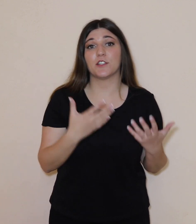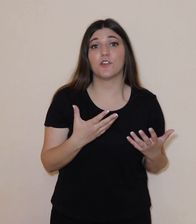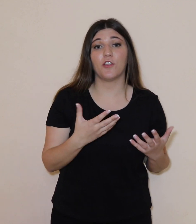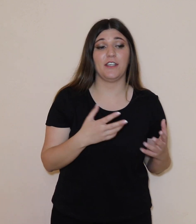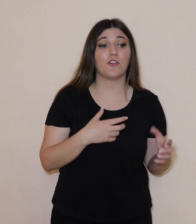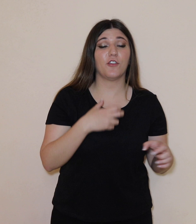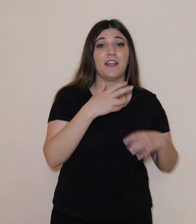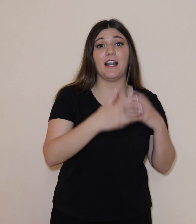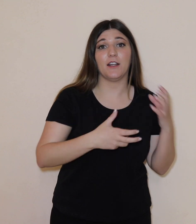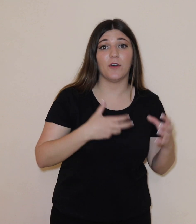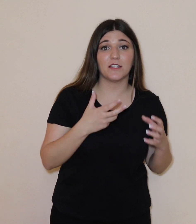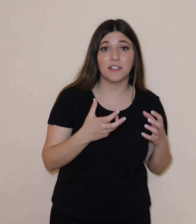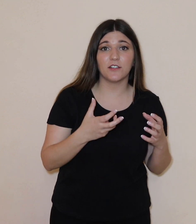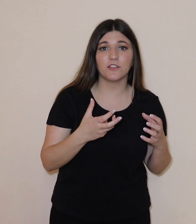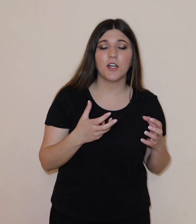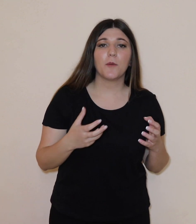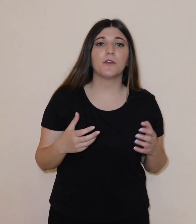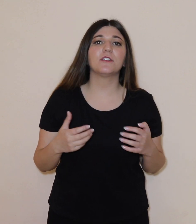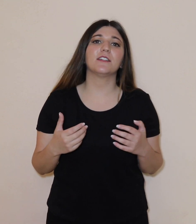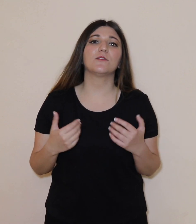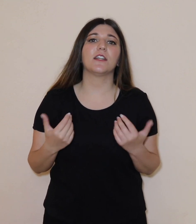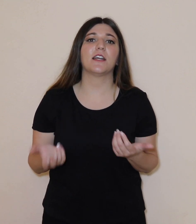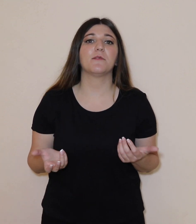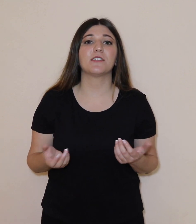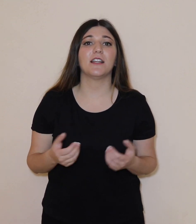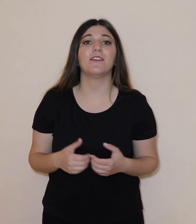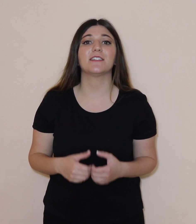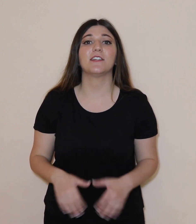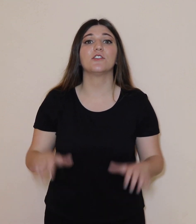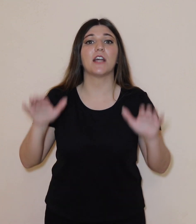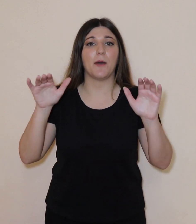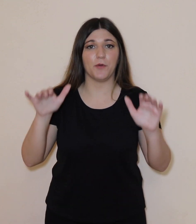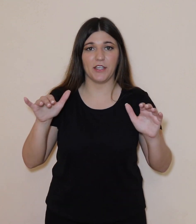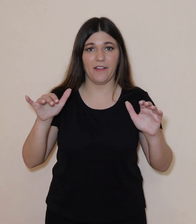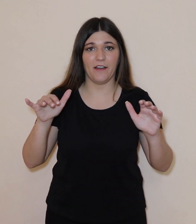el sordo ya conocerá la lengua de signos por lo tanto utilizaremos la lengua de signos apoyada,